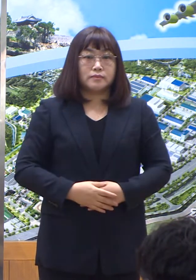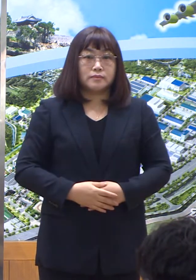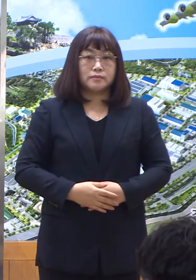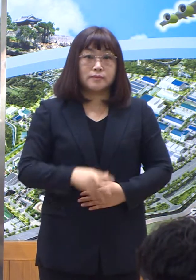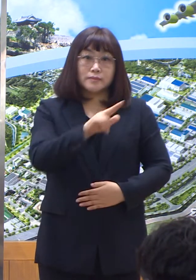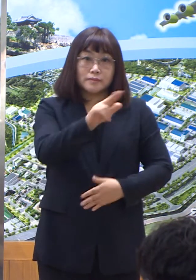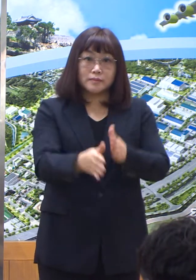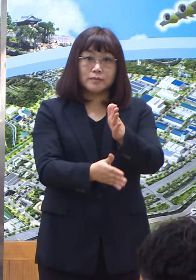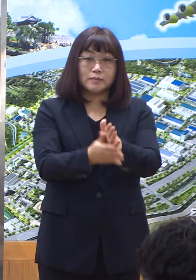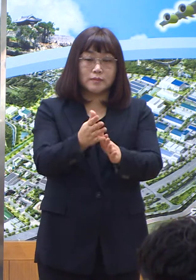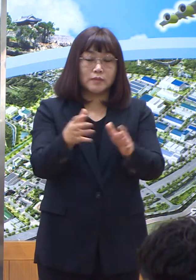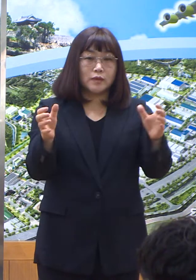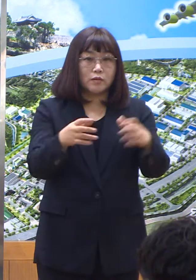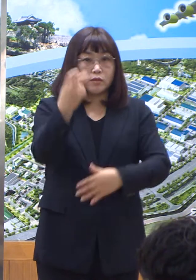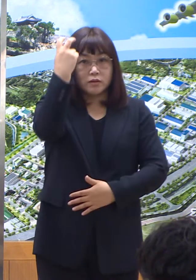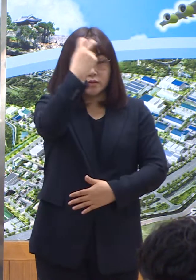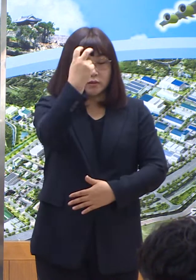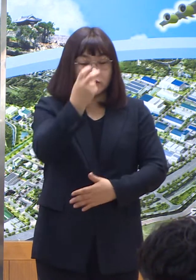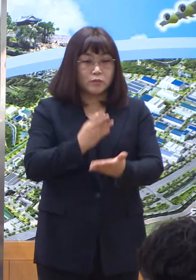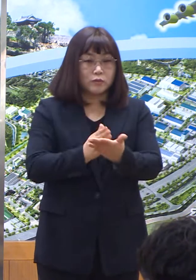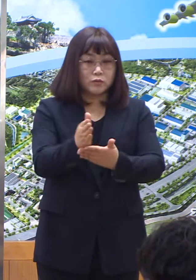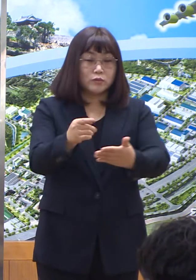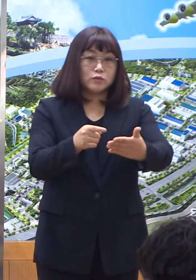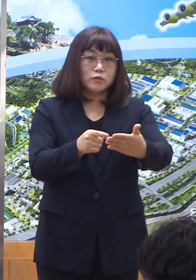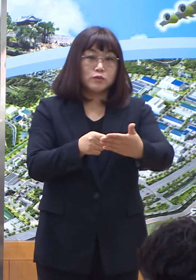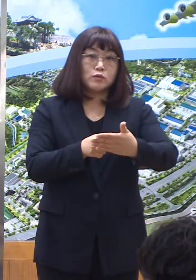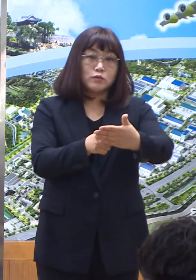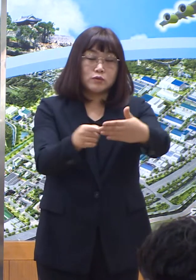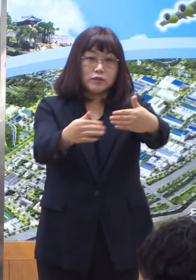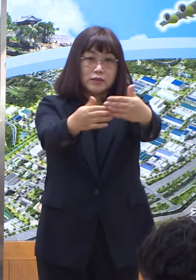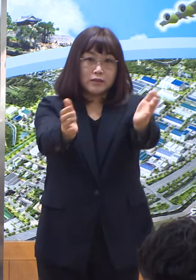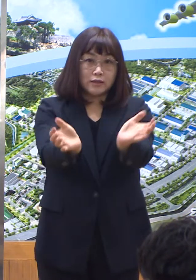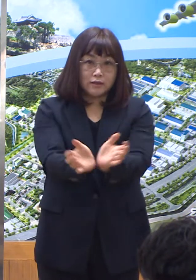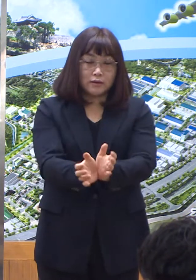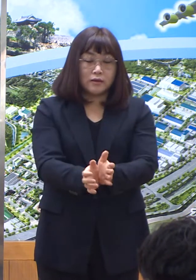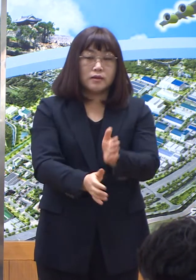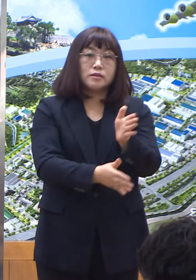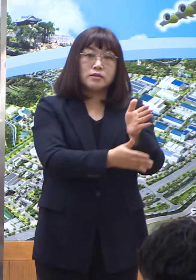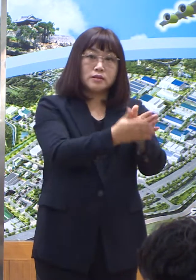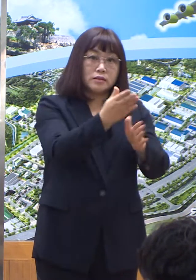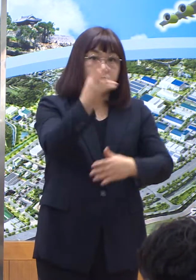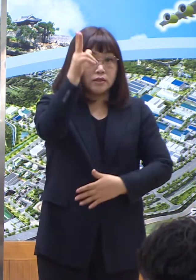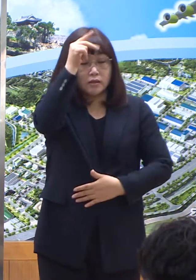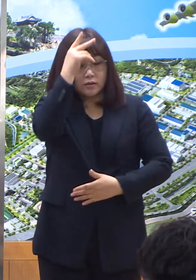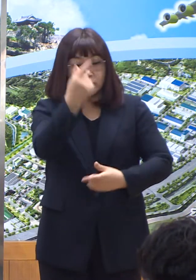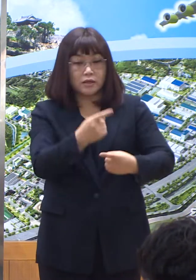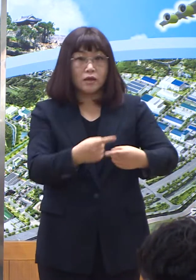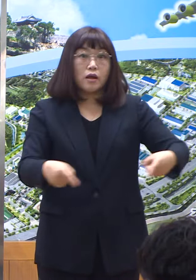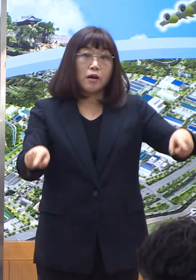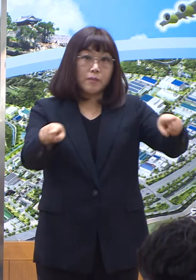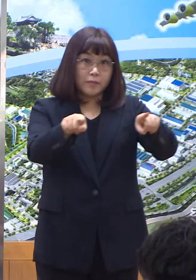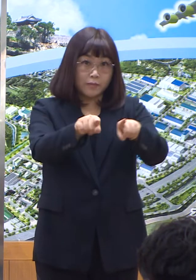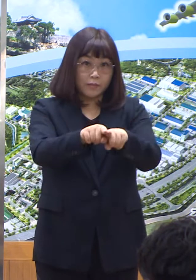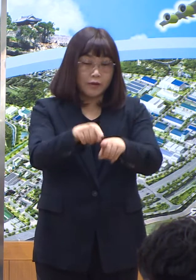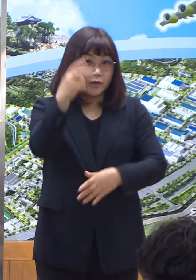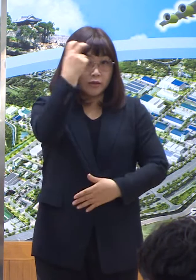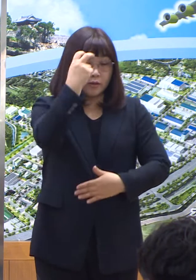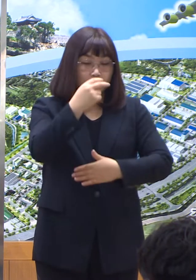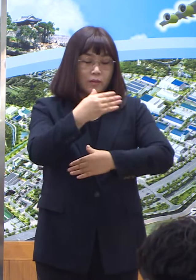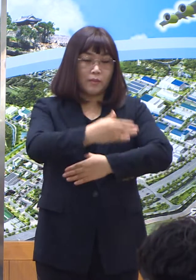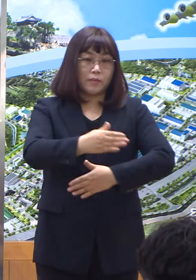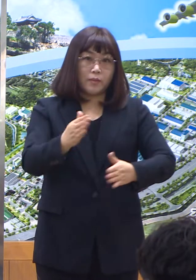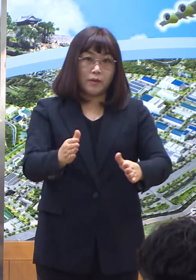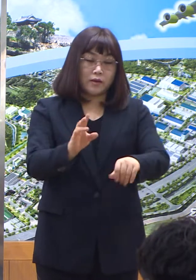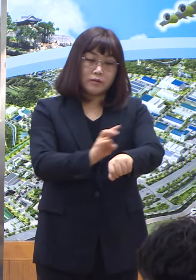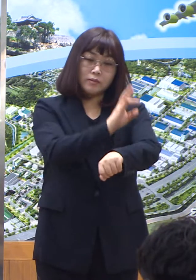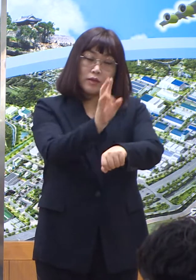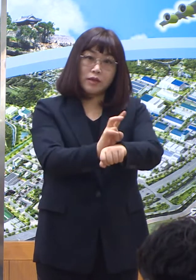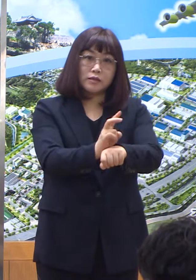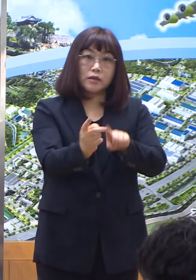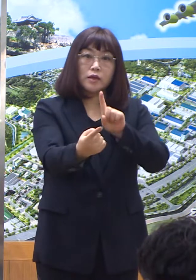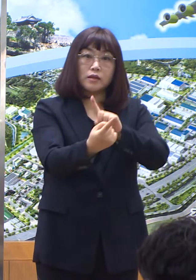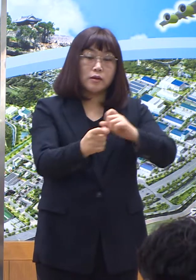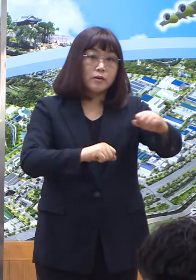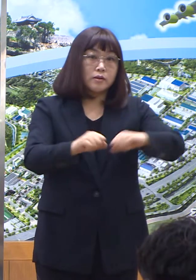우리 시 종합점검 추진단과 시·경찰 합동점검단, 24시간 대응전담팀을 통하여